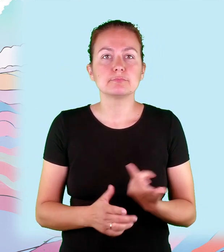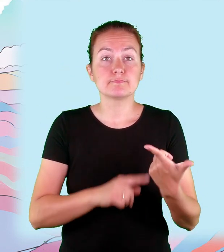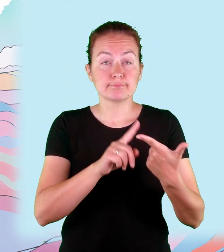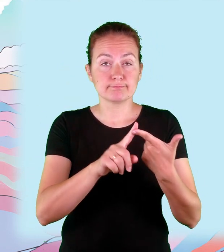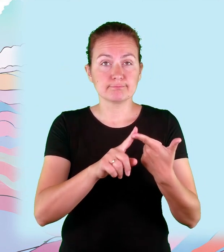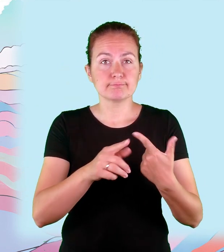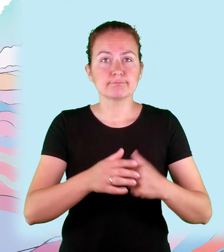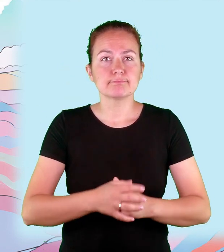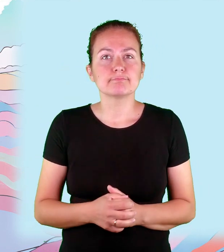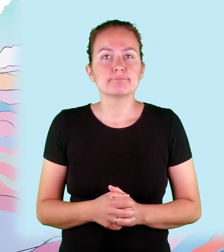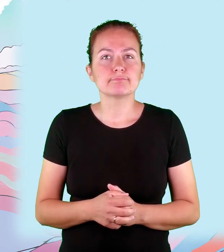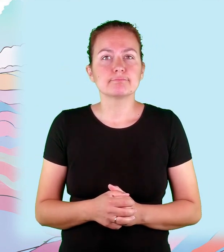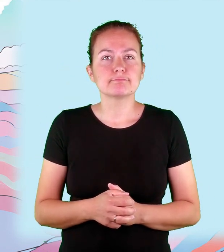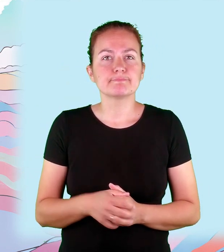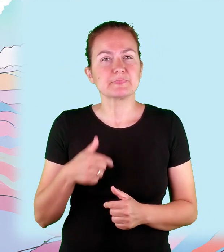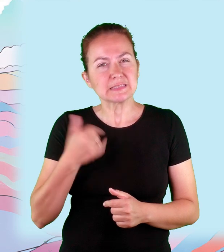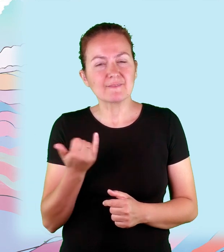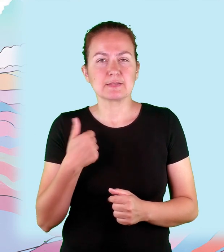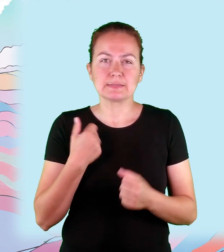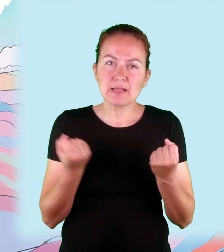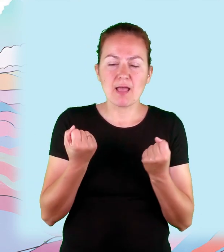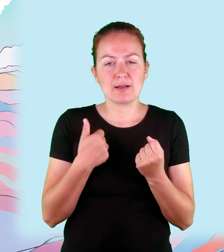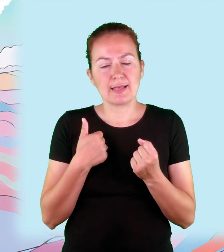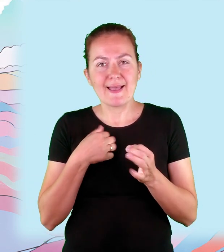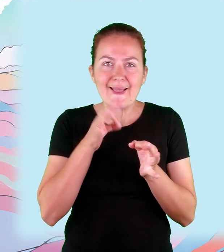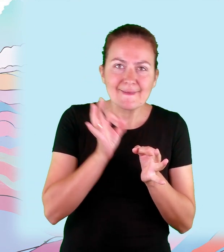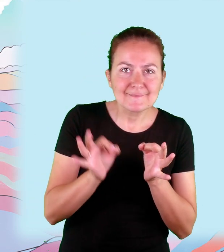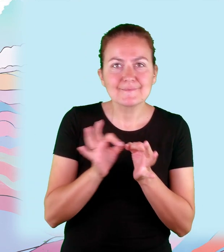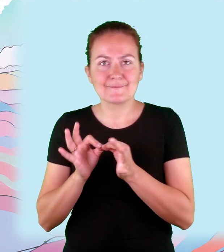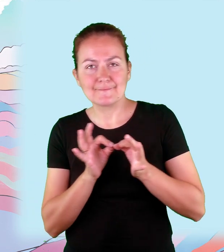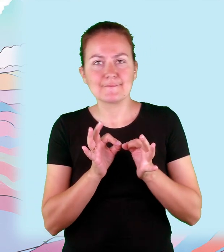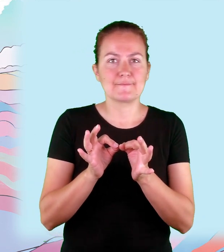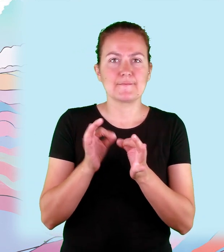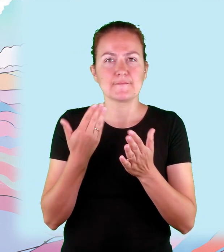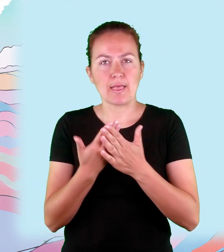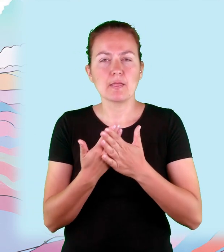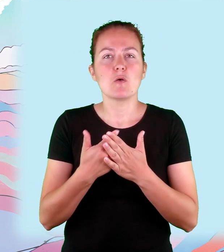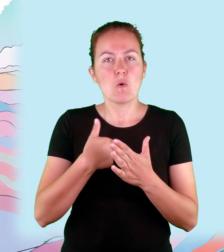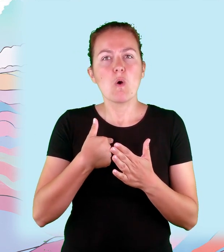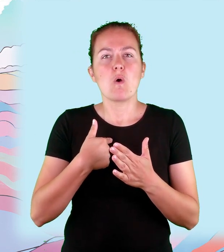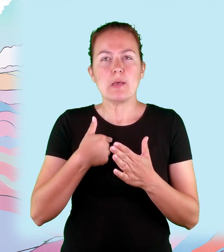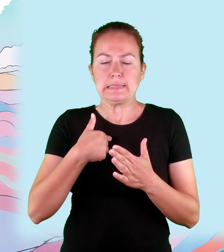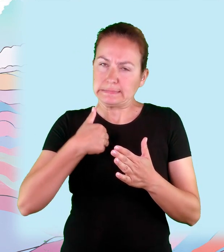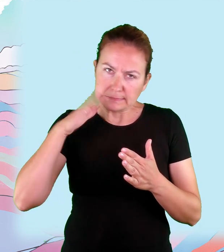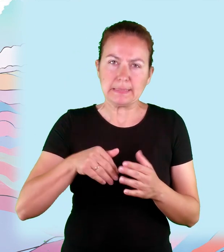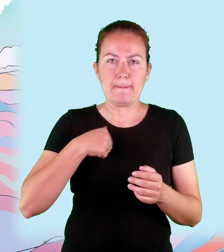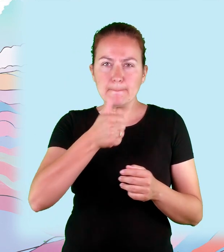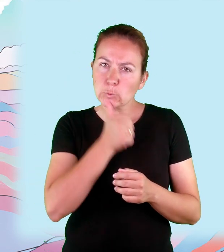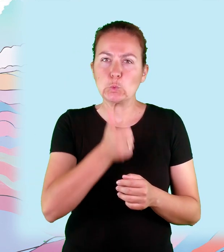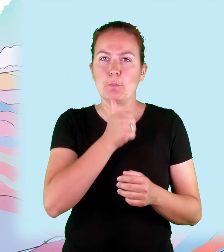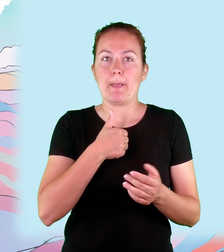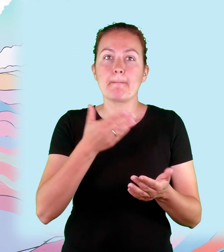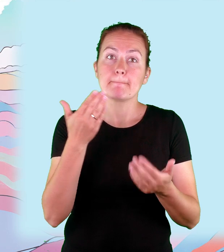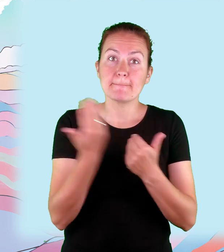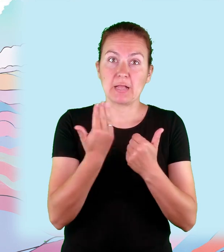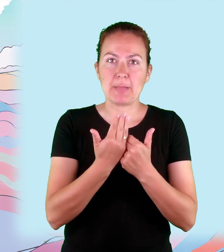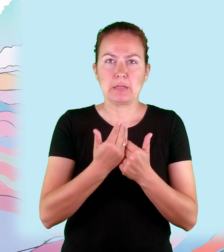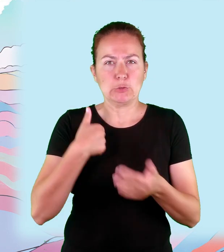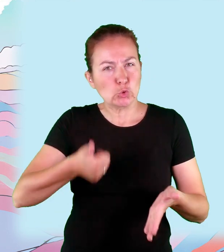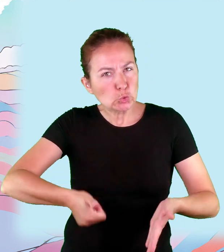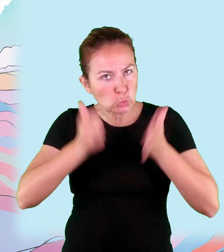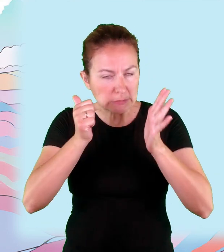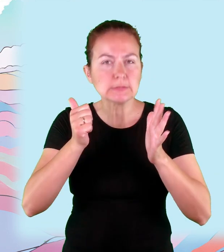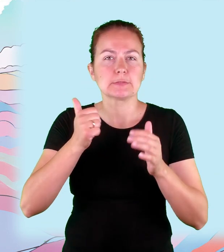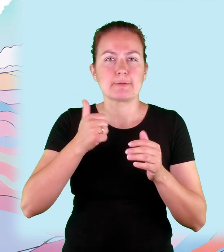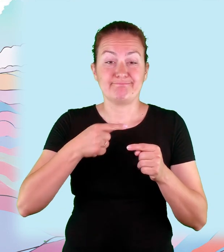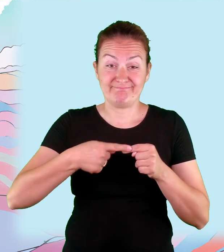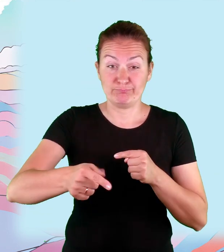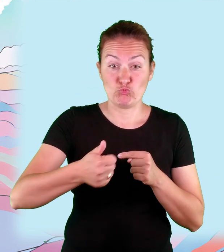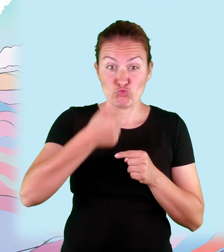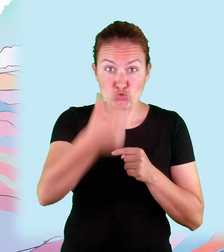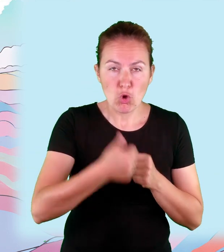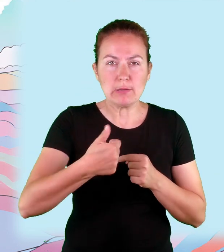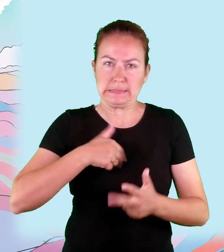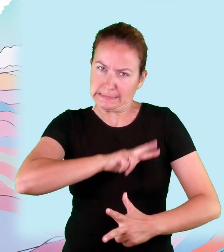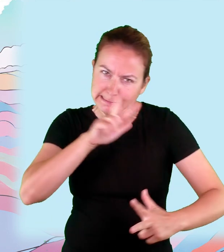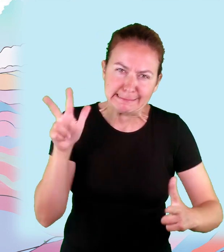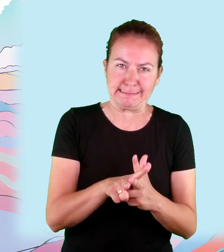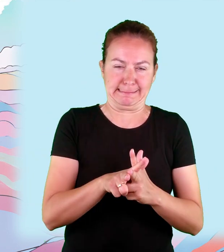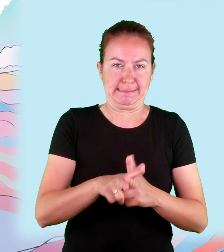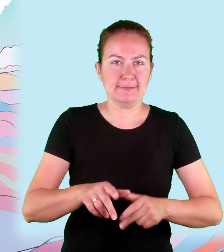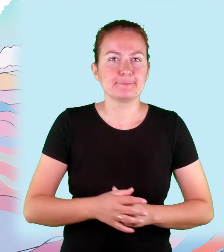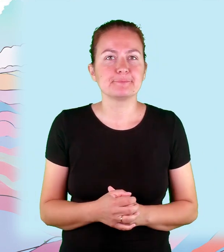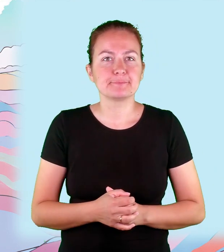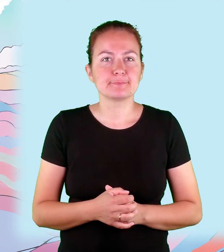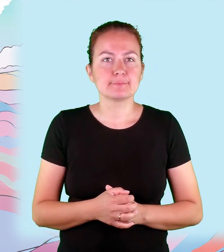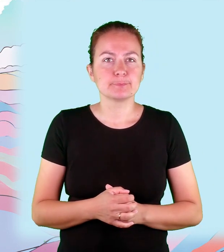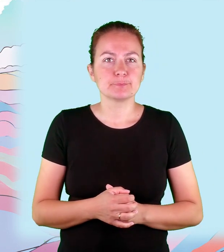2. Staram się mierzyć siły na zamiary i tym razem spróbować dostać szóstkę z matematyki. Będę ciężko pracować cały rok!